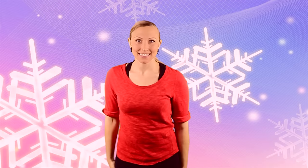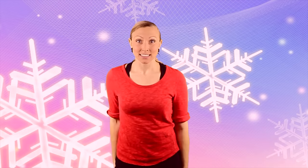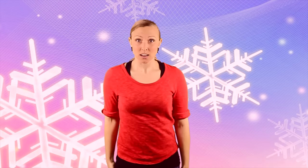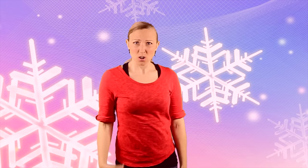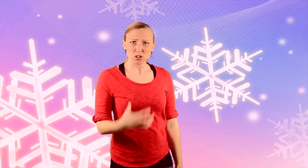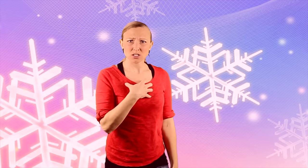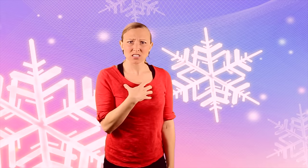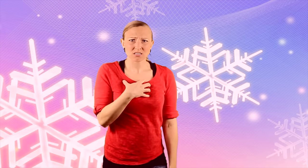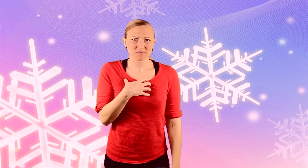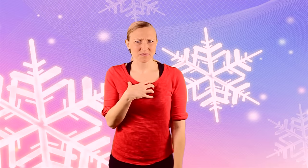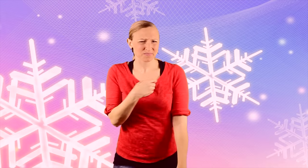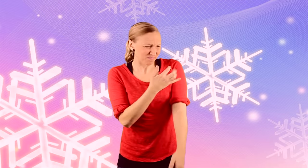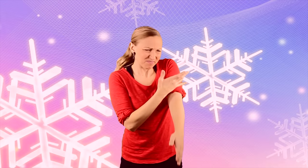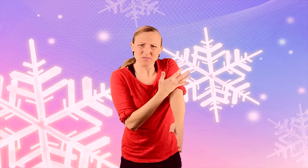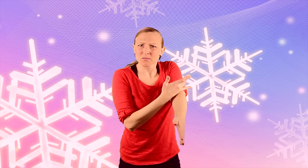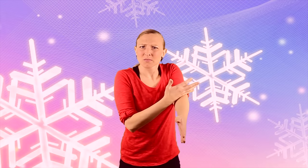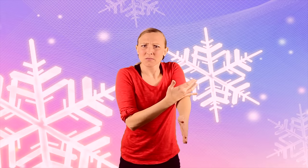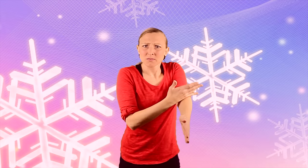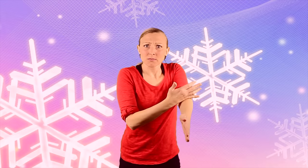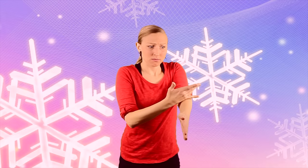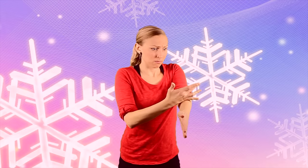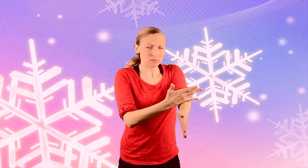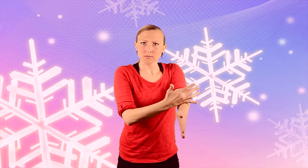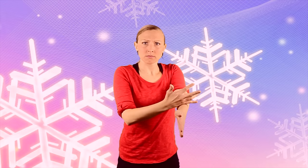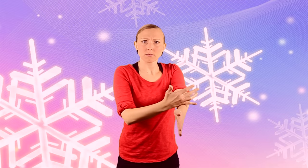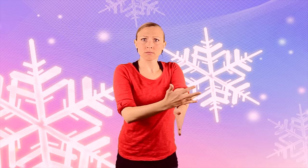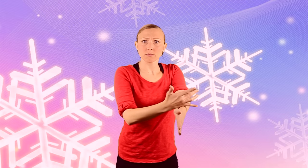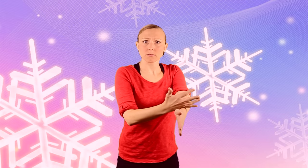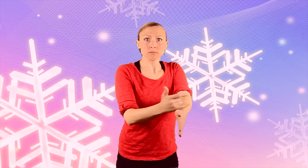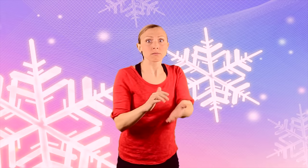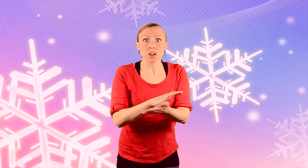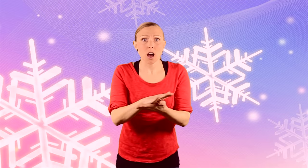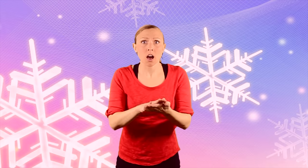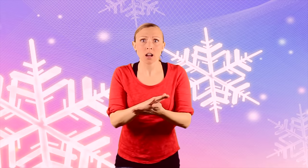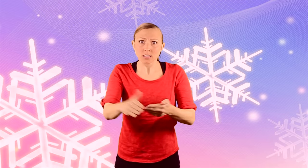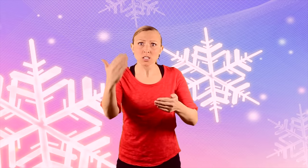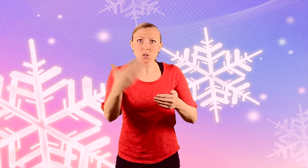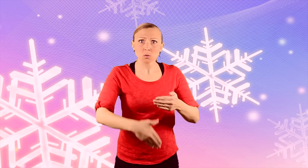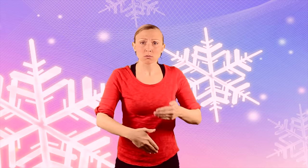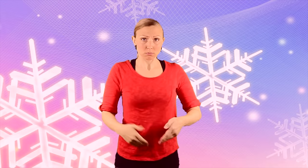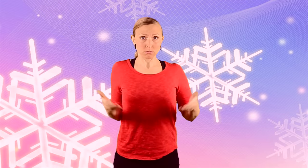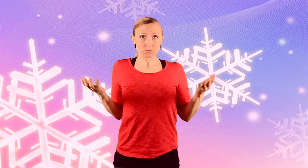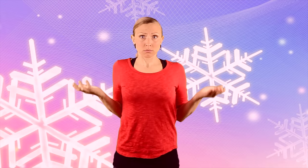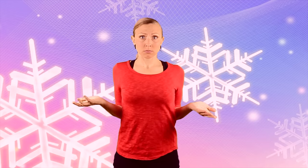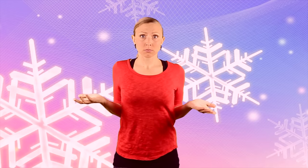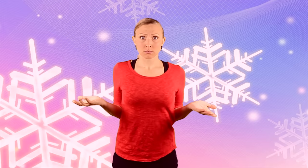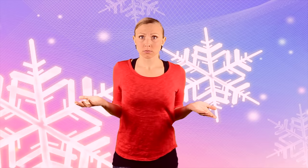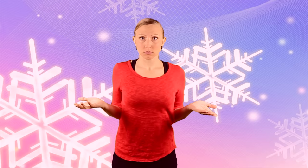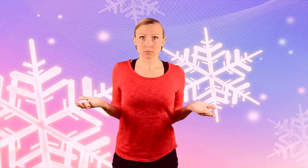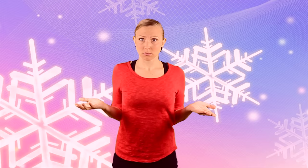Den här hösten var så lång och den tog aldrig slut nå'n gång.